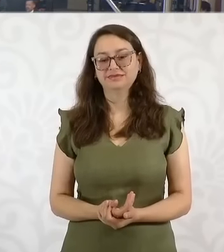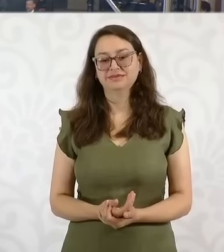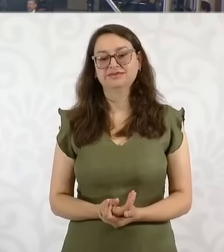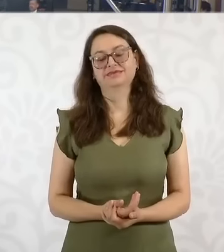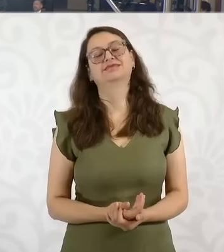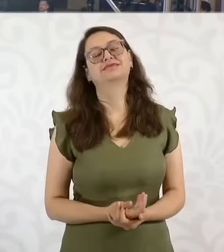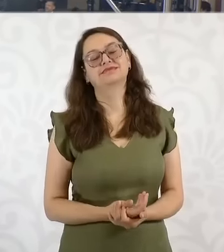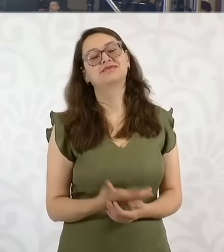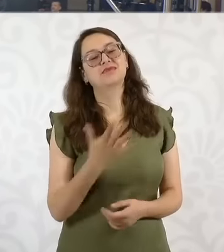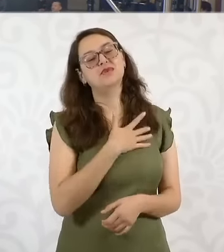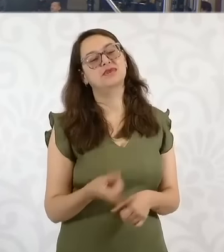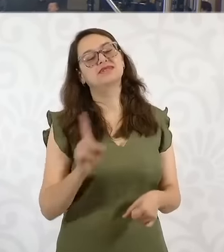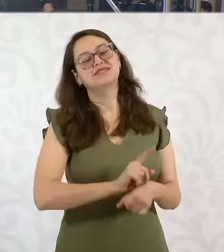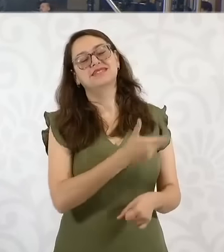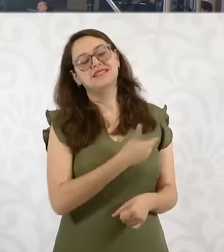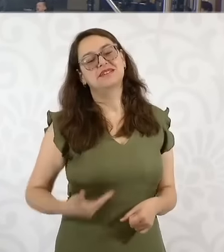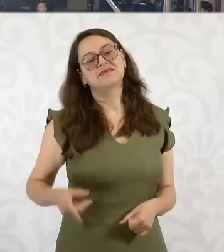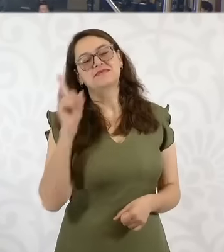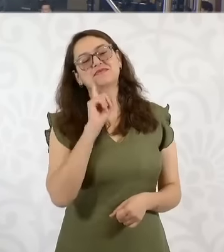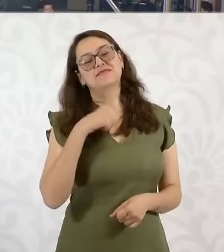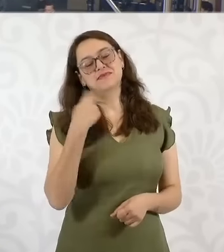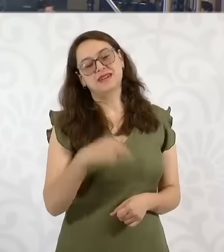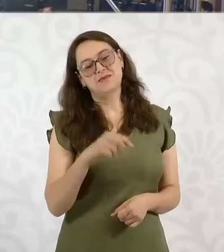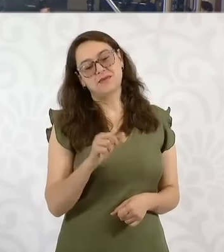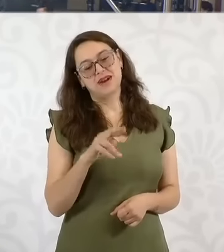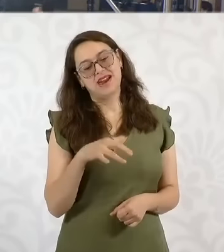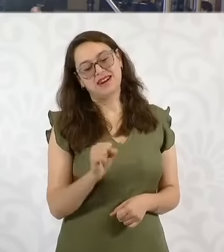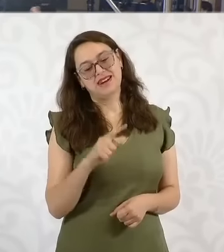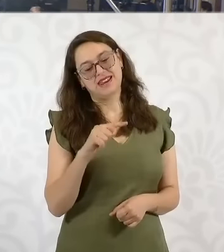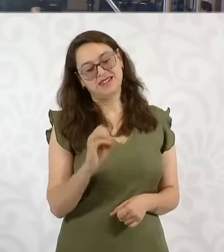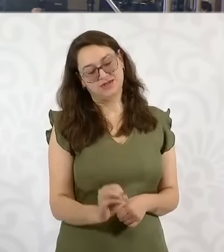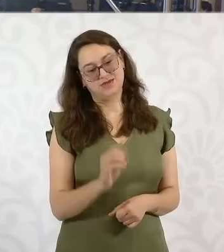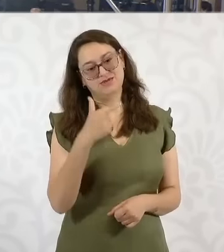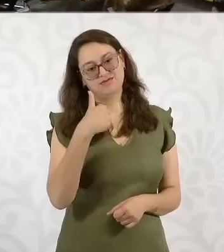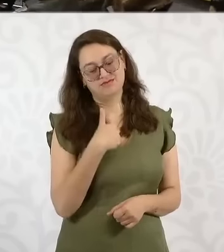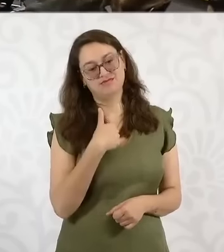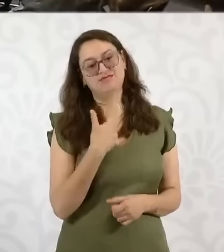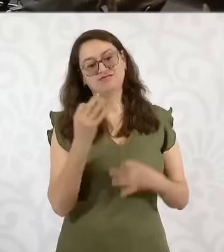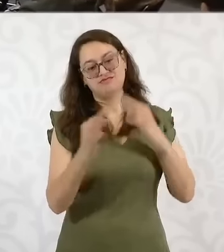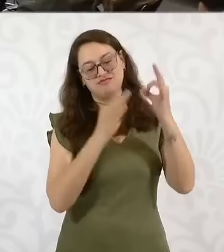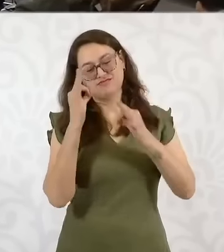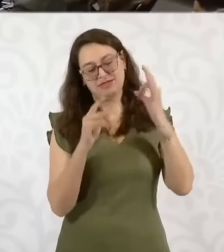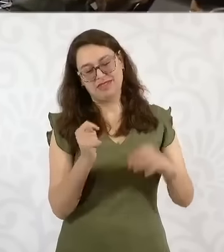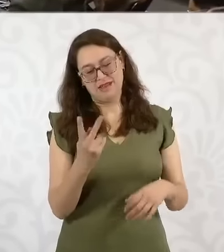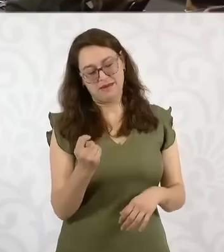Buenos días, presidenta Ernesto Ledesma de Rompeviento TV. Eh, presidenta, en un primer tema